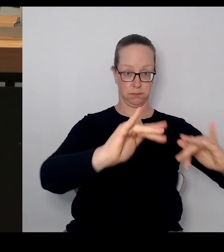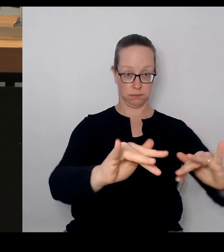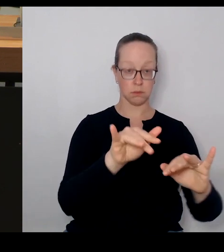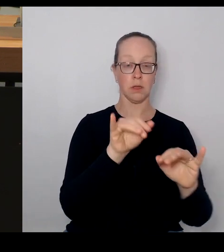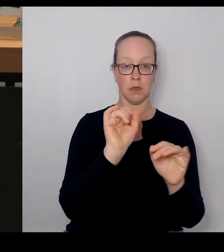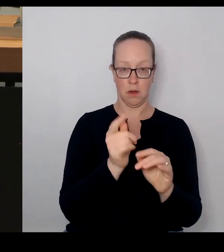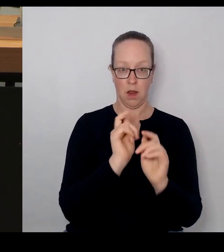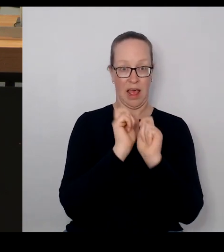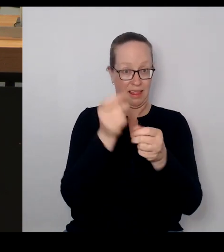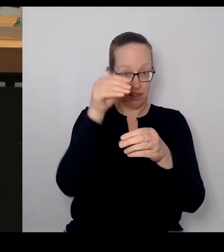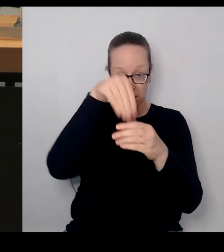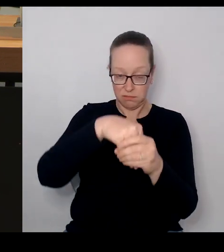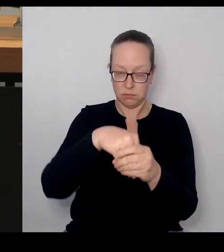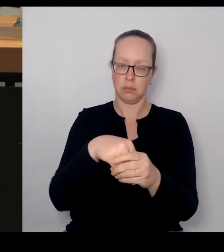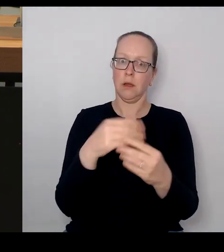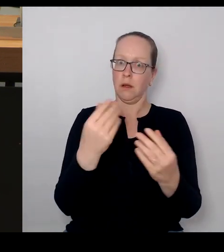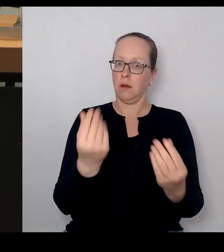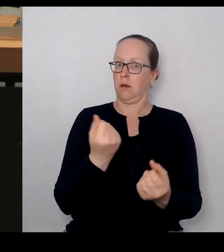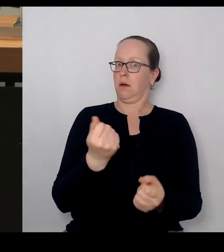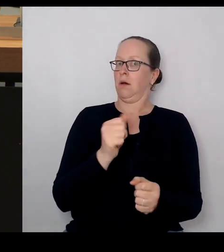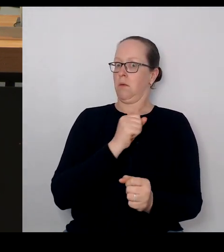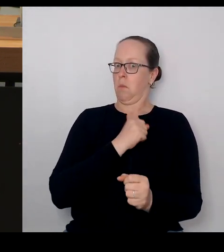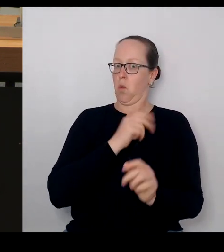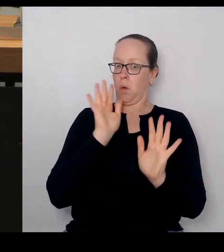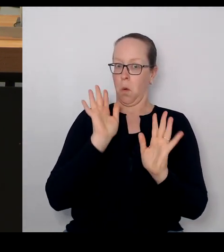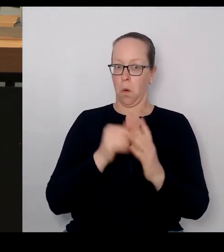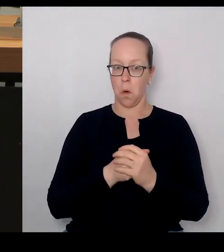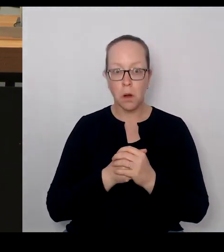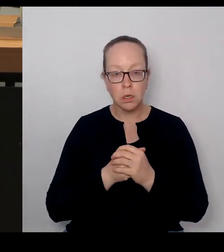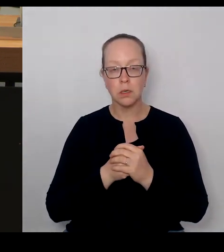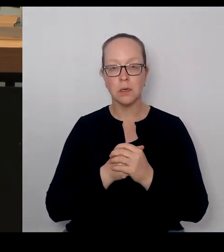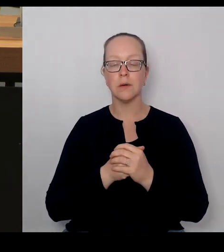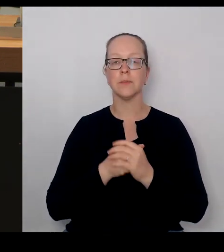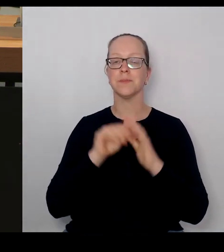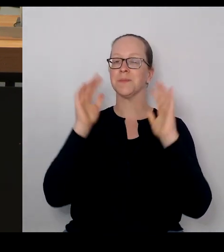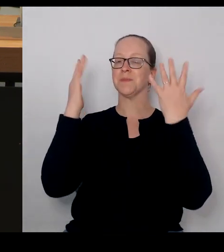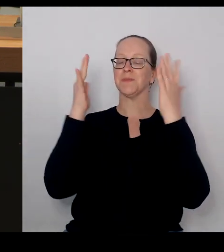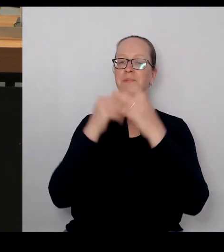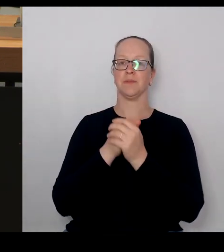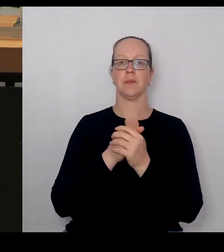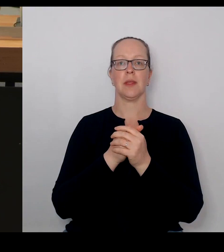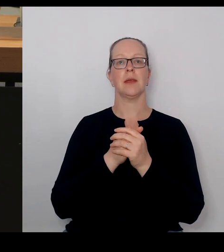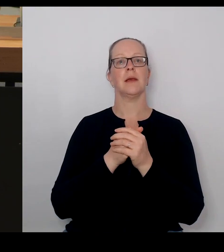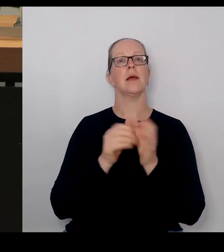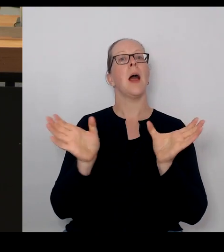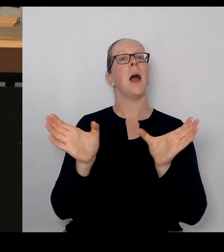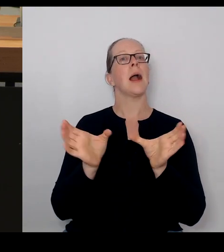Dann würde ich gerne noch was zu den Klein gewässern sagen. Ich bin ja europapolitisch geprägt. Deswegen habe ich mich immer sehr